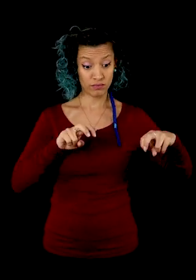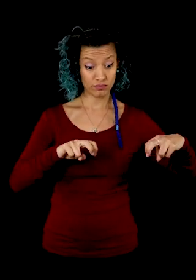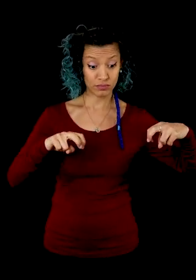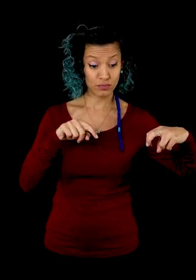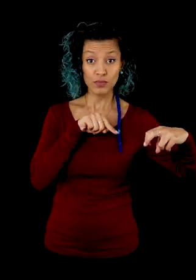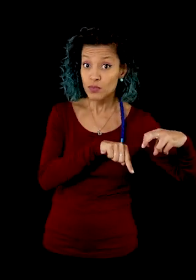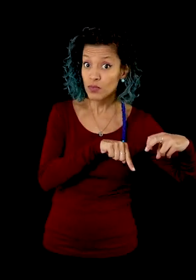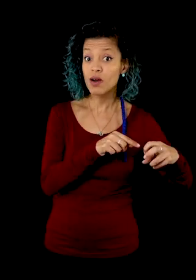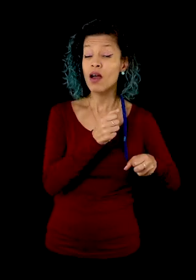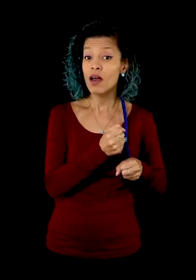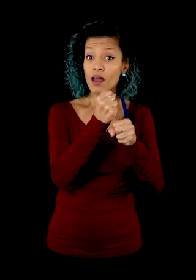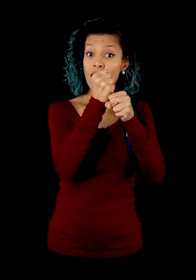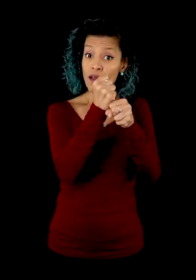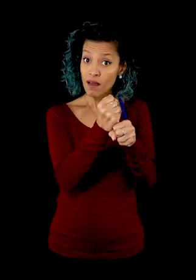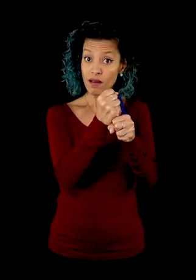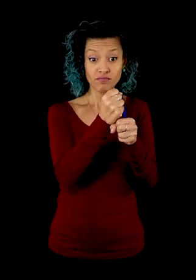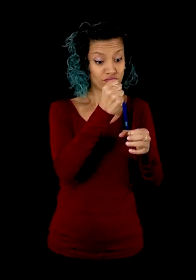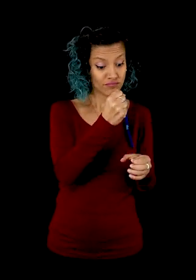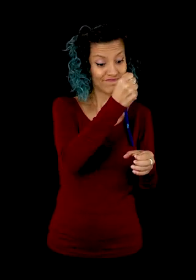E aqui vou deixar um espacinho para o nosso estandarte.